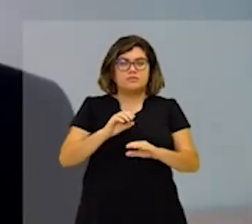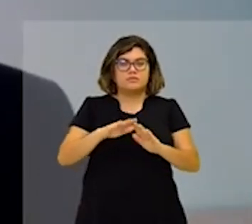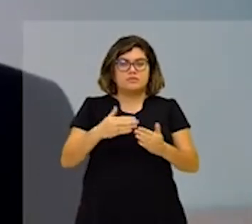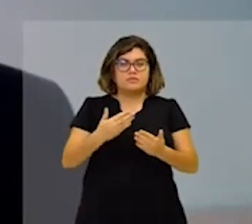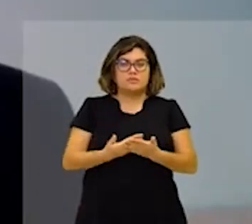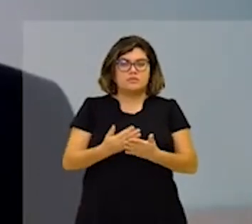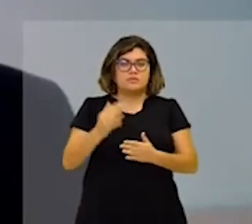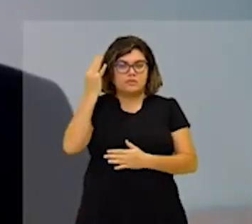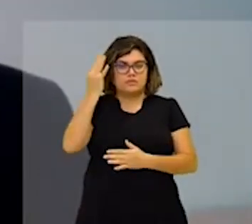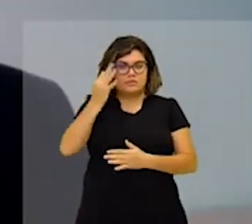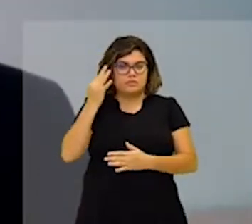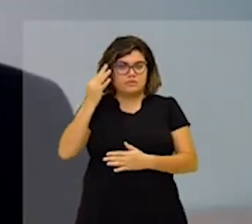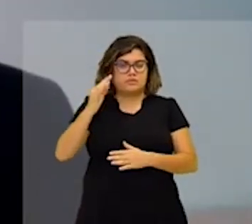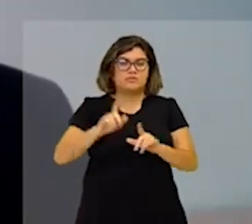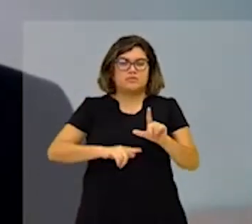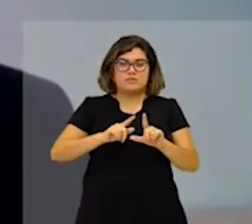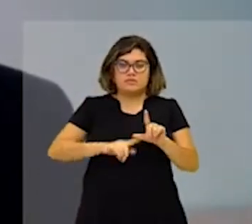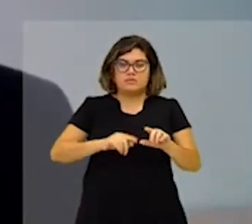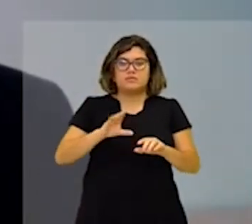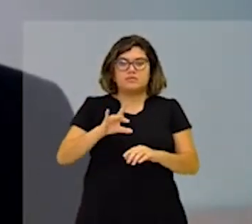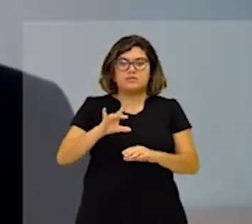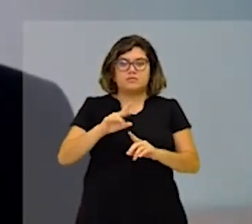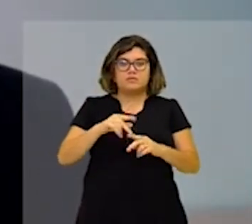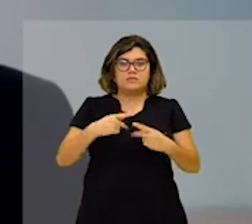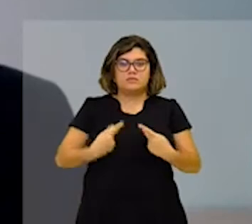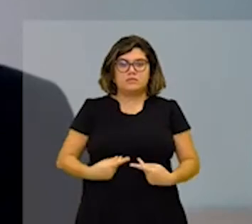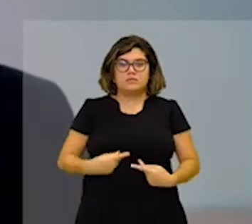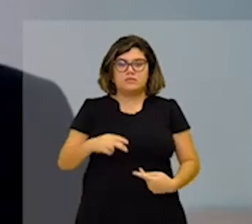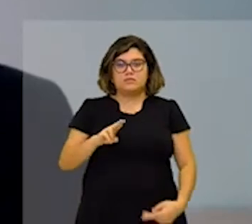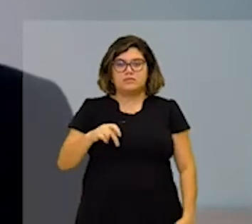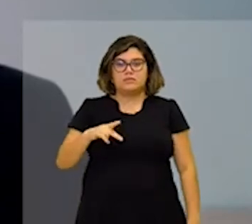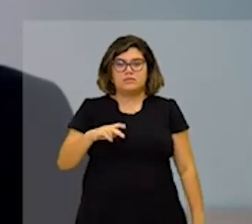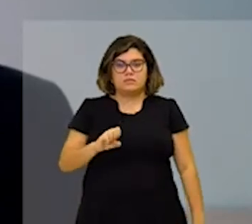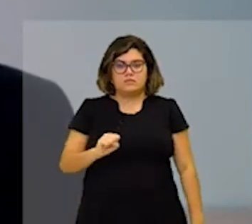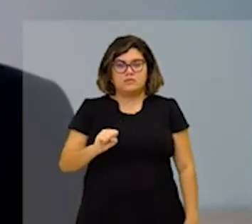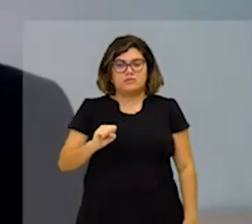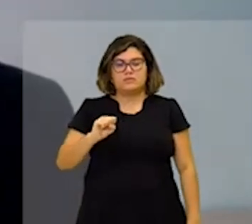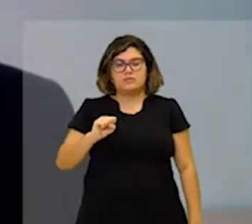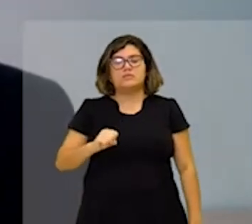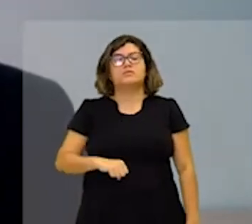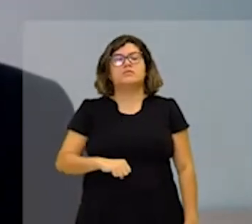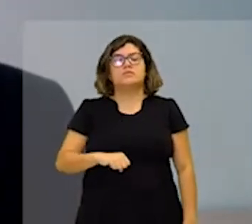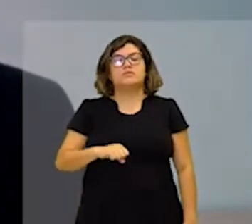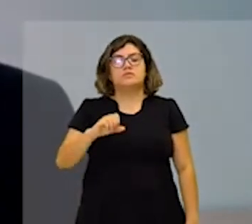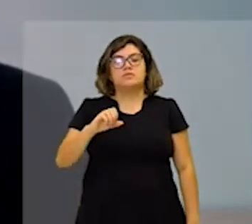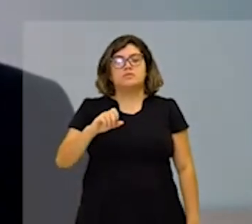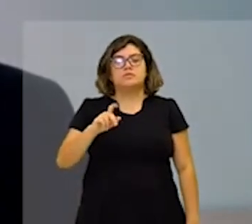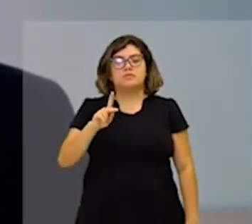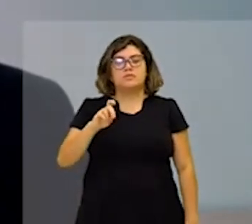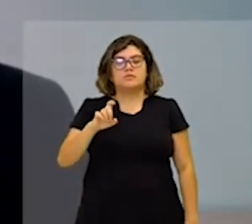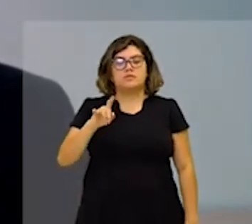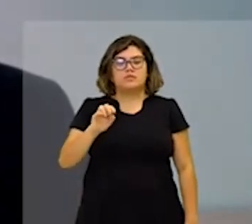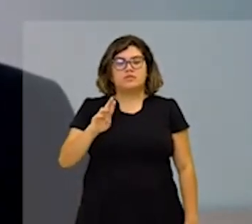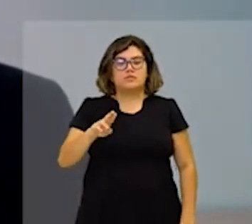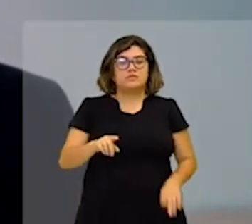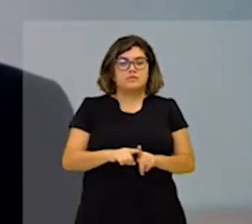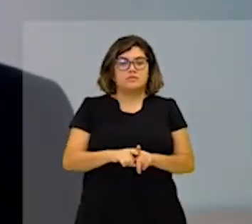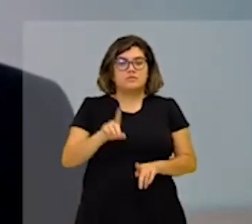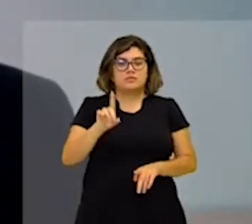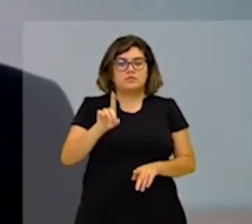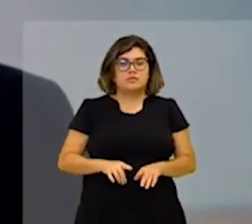e ciências humanas da Unifesp Dr Cleber Santos Vieira seu diretor da faculdade de Filosofia e